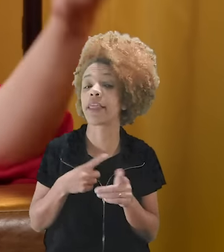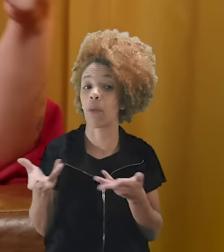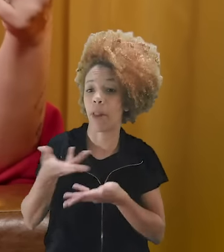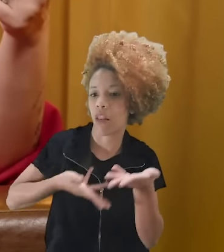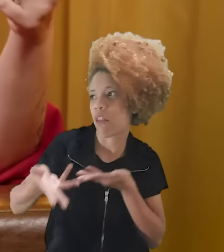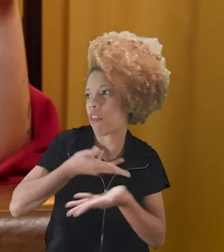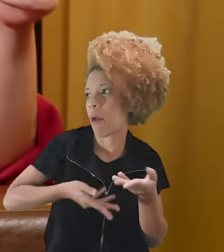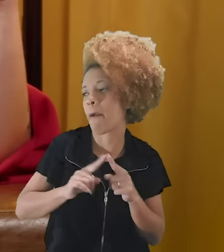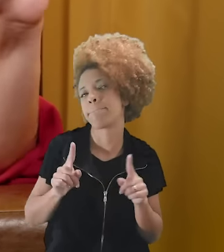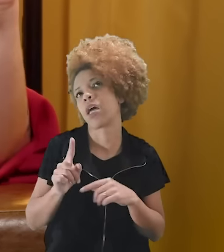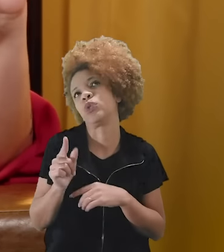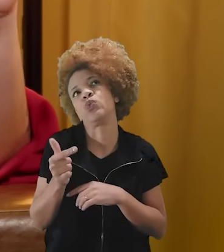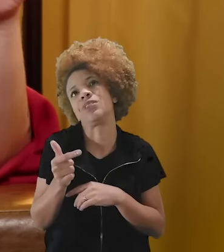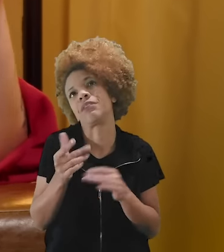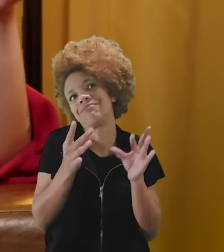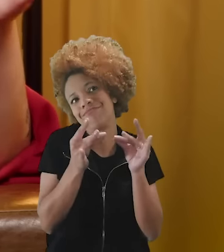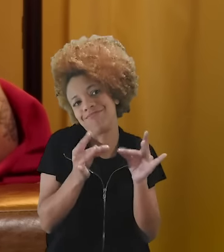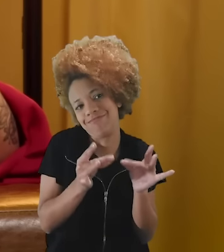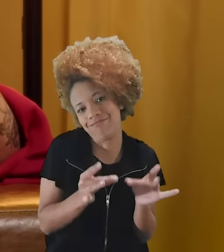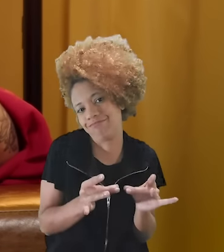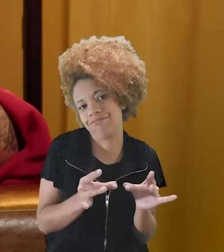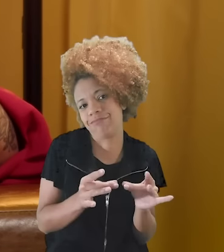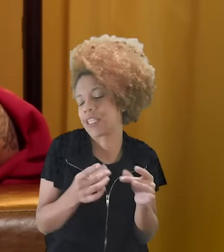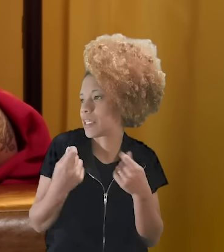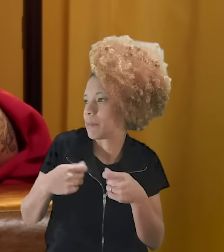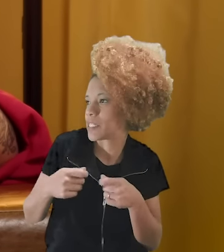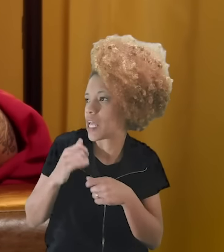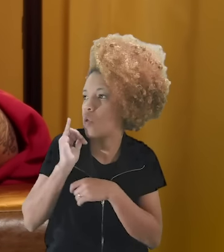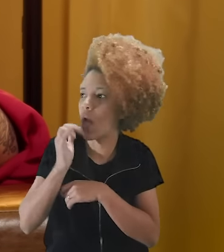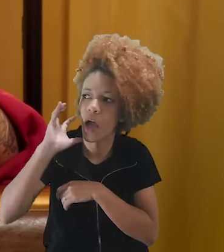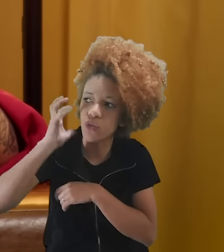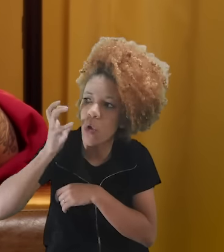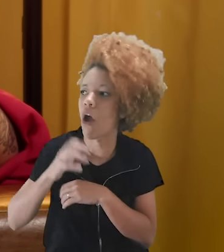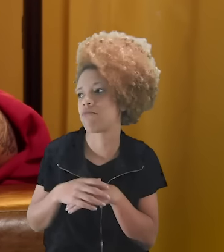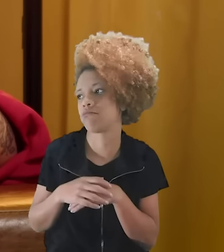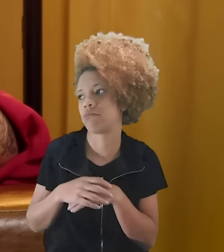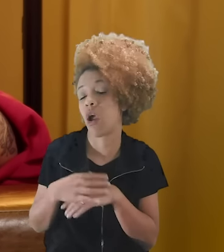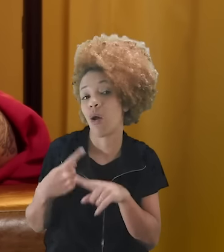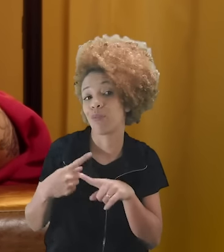dinamismo mas não tem tantos micr detalhes como precisaria ter numa R no rádio confere porque a